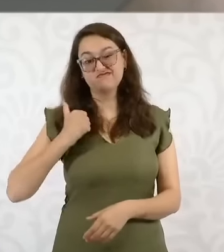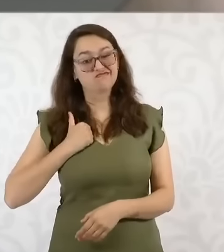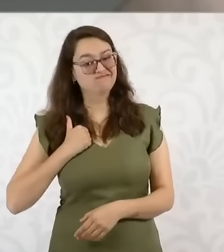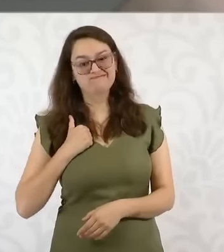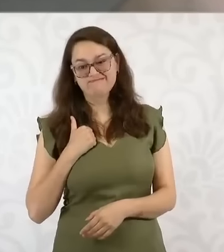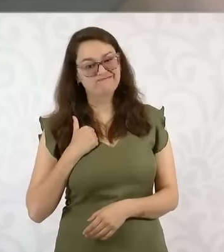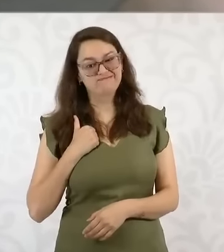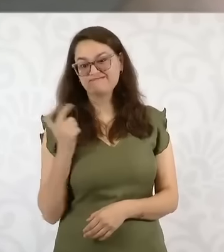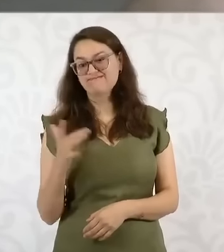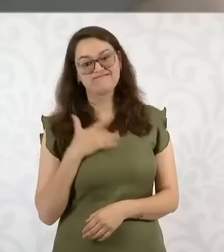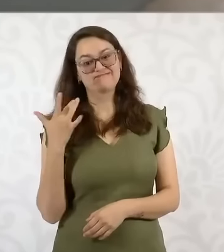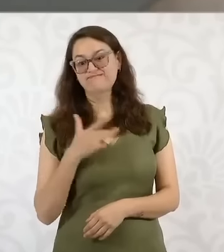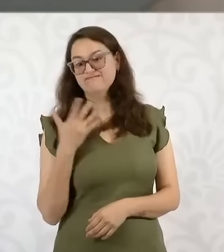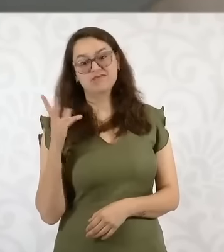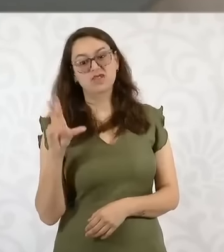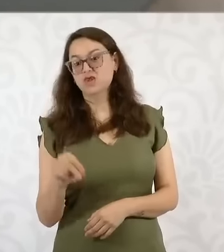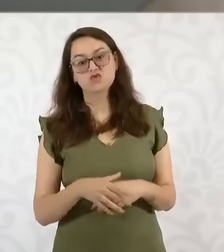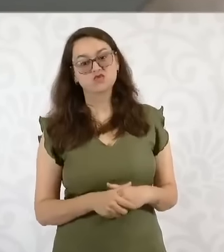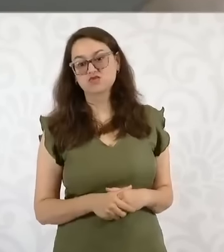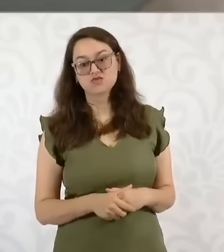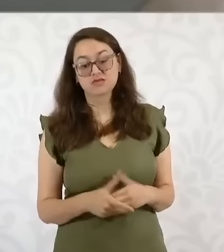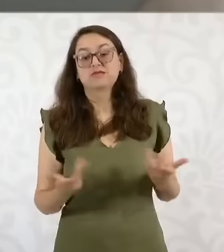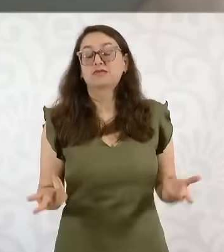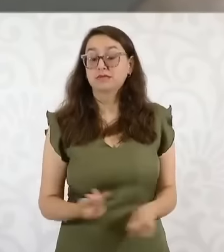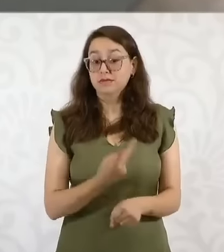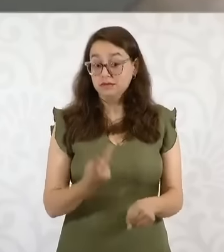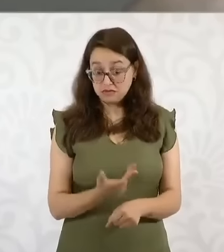las concesiones que busca el presidente Donald Trump. si nos podría adelantar un poco cómo